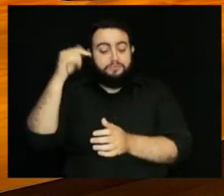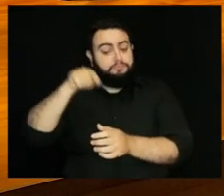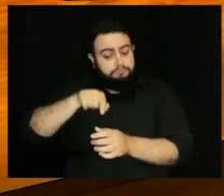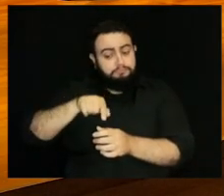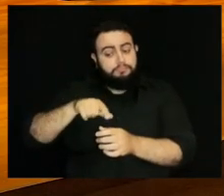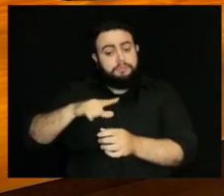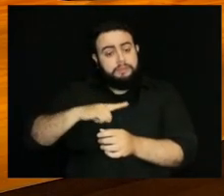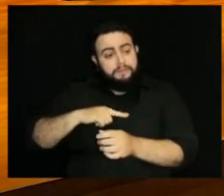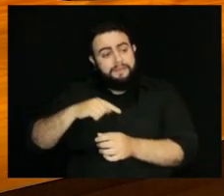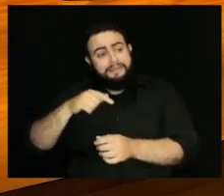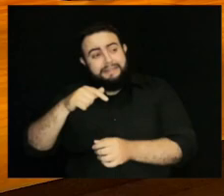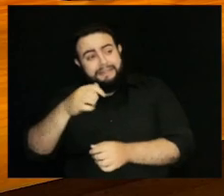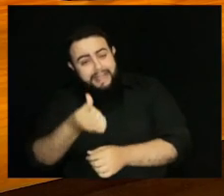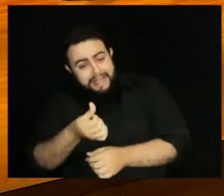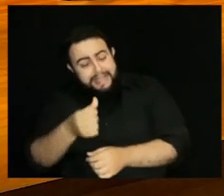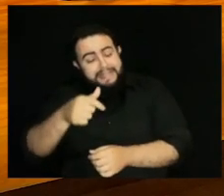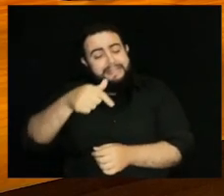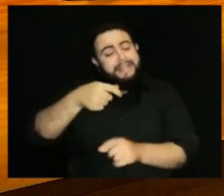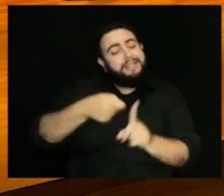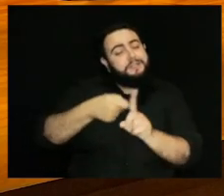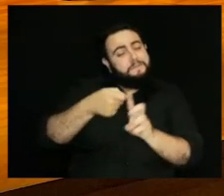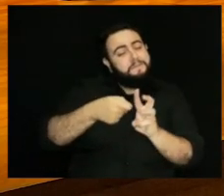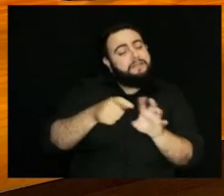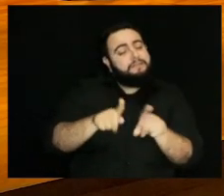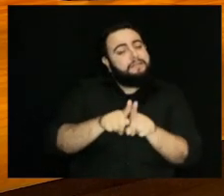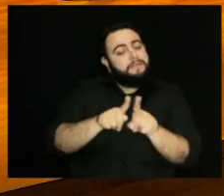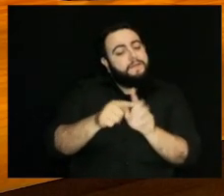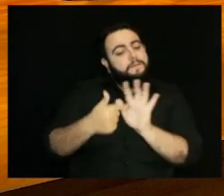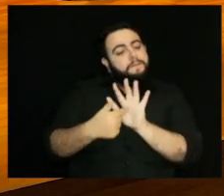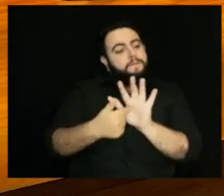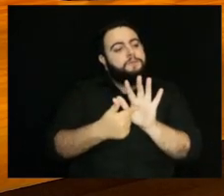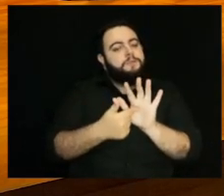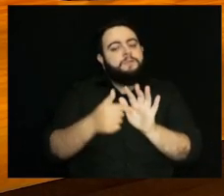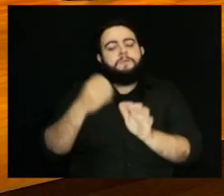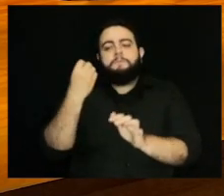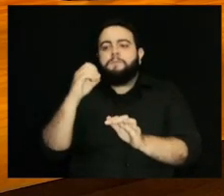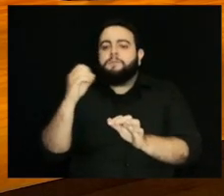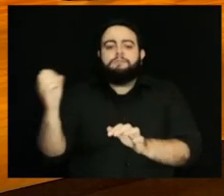ou sete meses também mostrando uma outra cena inteira para Porto Alegre. Então de repente Porto